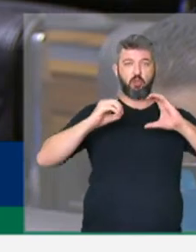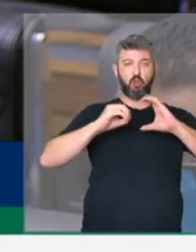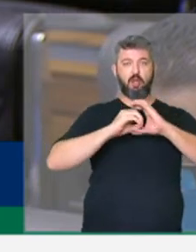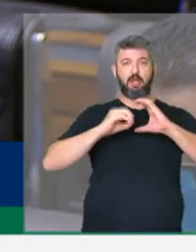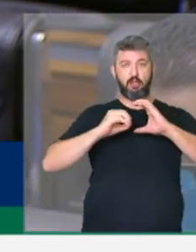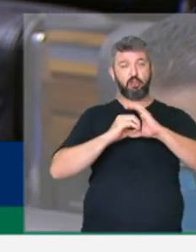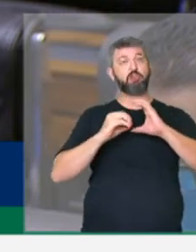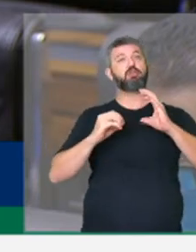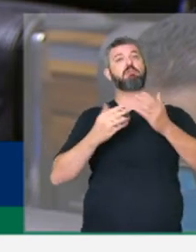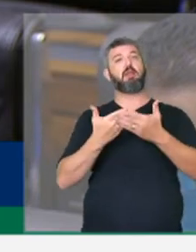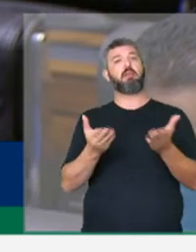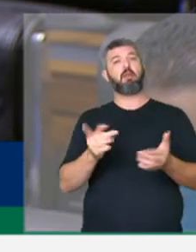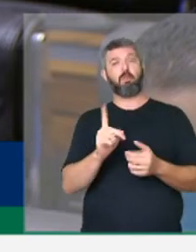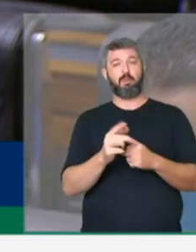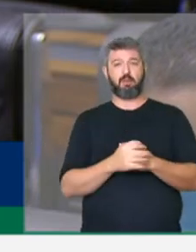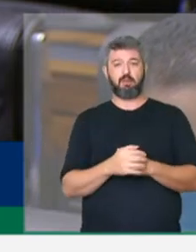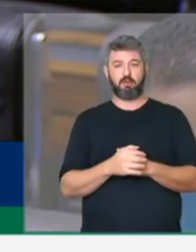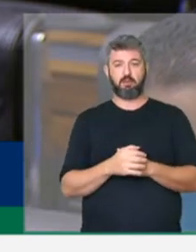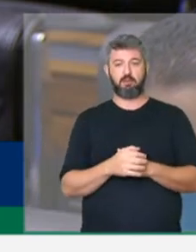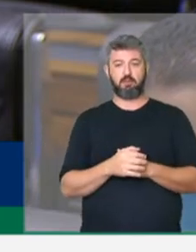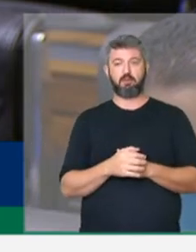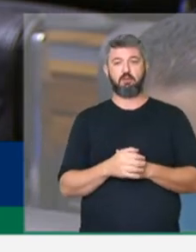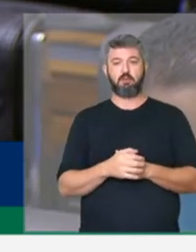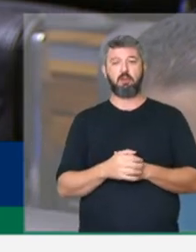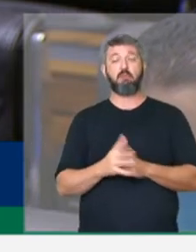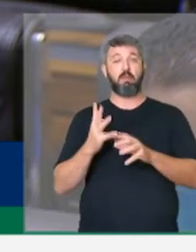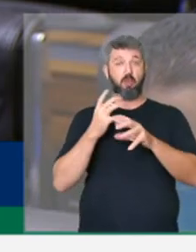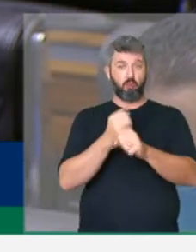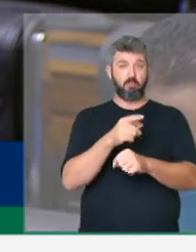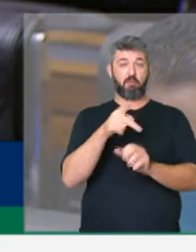VIVEU A GENTE VAI VER QUE HÁ UMA USURPAÇÃO DE VALORES MUITO GRANDE. OU SE SUAVA AS